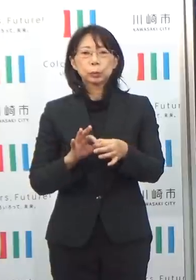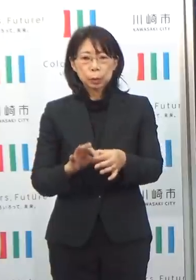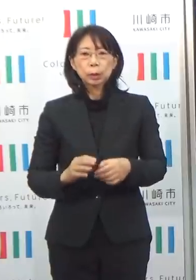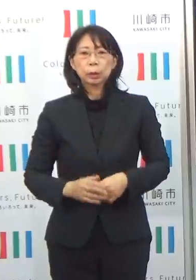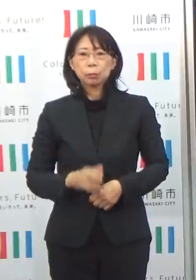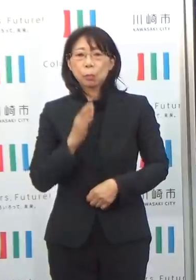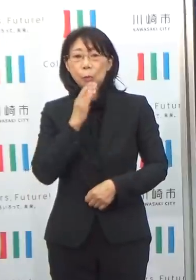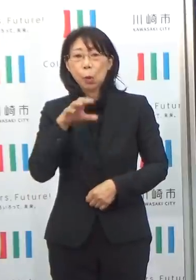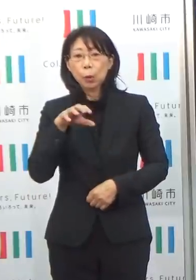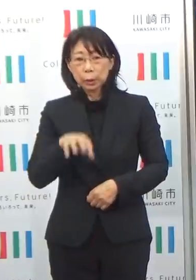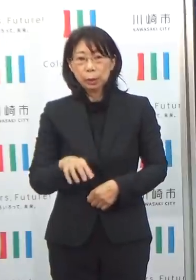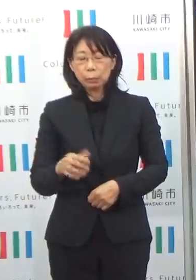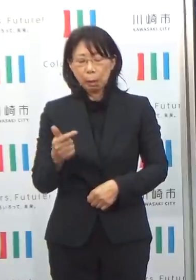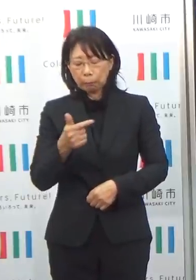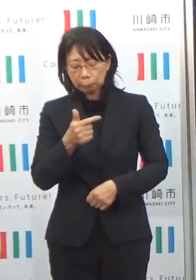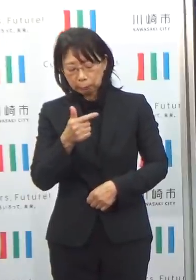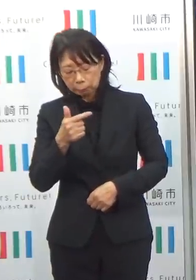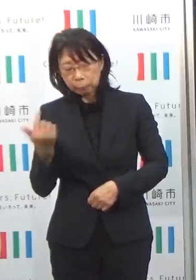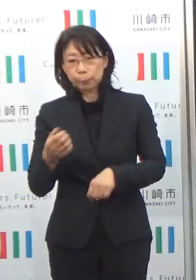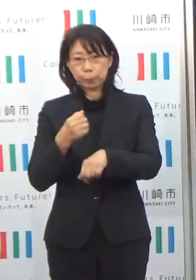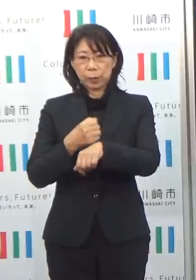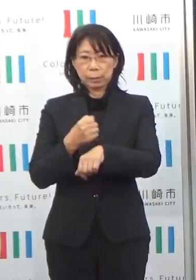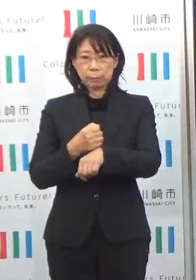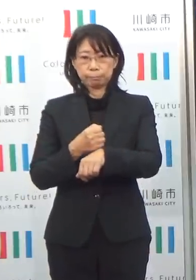現場は非常に大変なことになっています